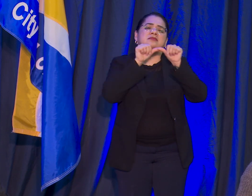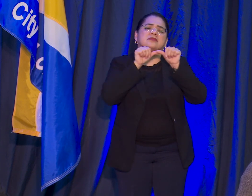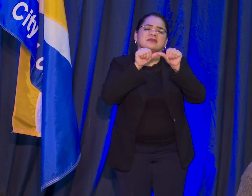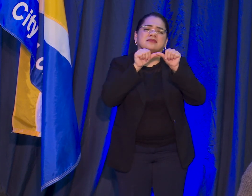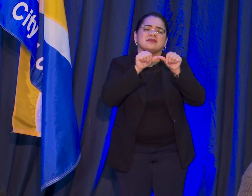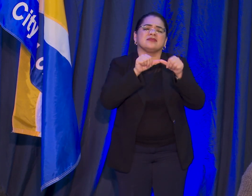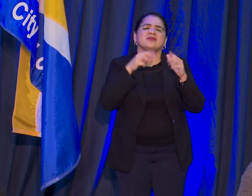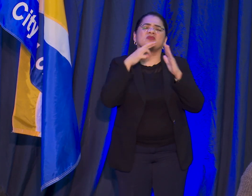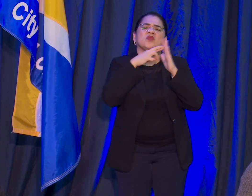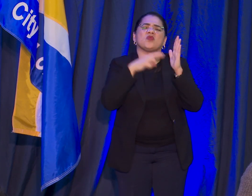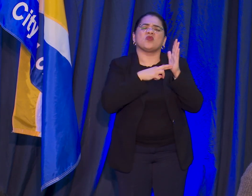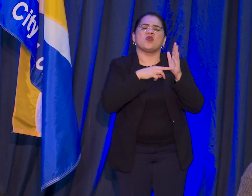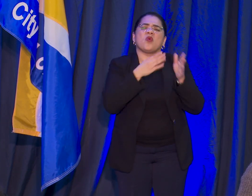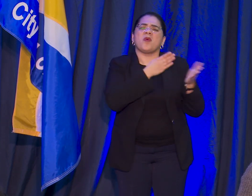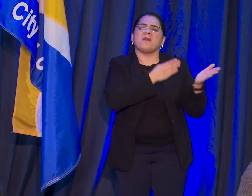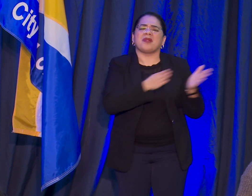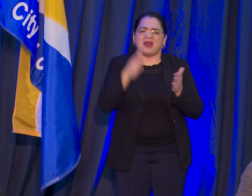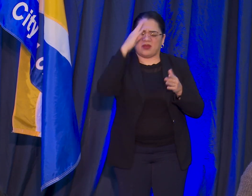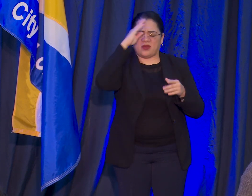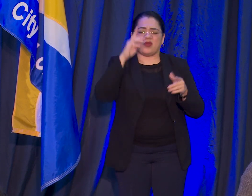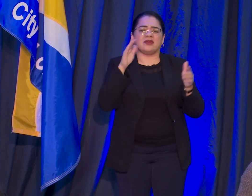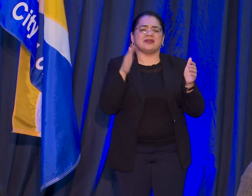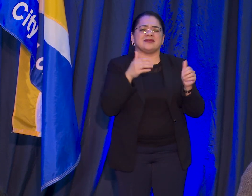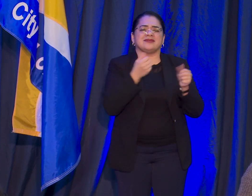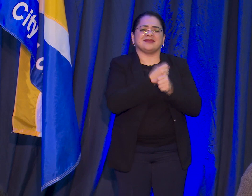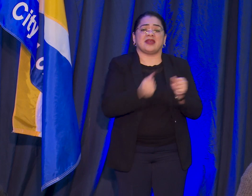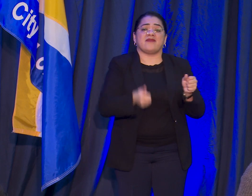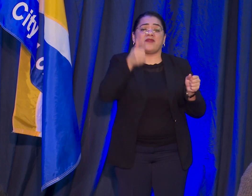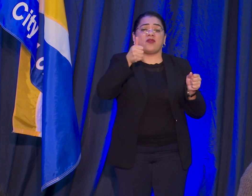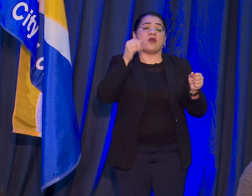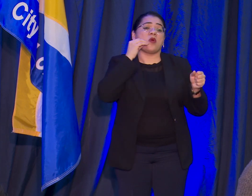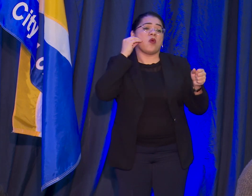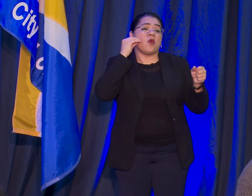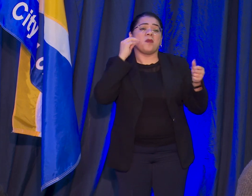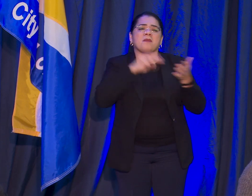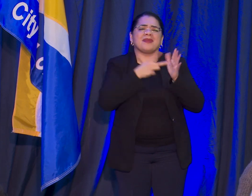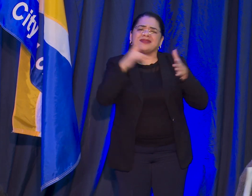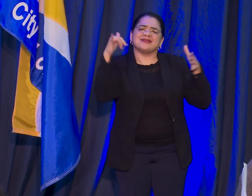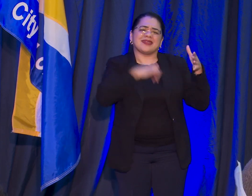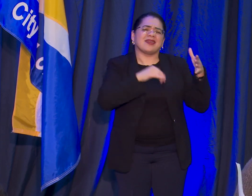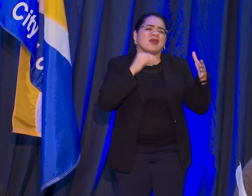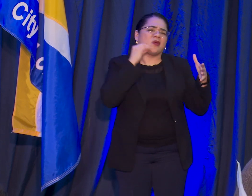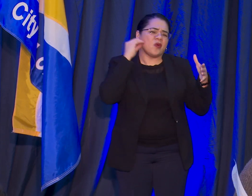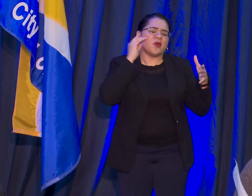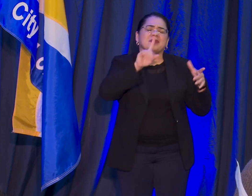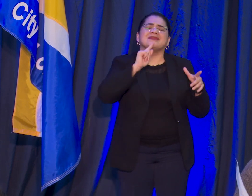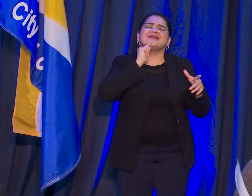quiere decir más seguro en casa y las tenemos que tomar mu en Serio la acaba